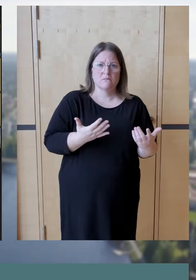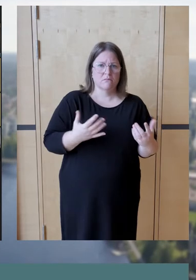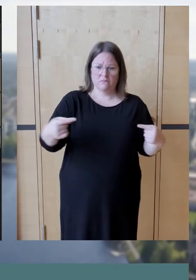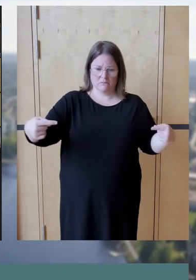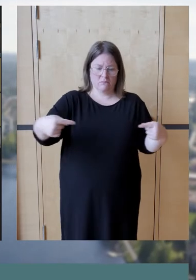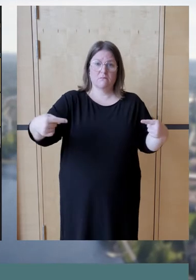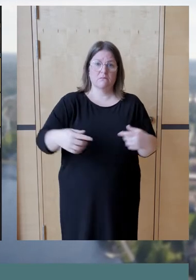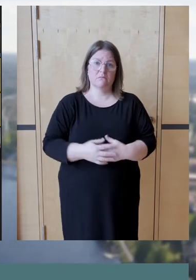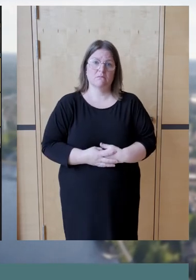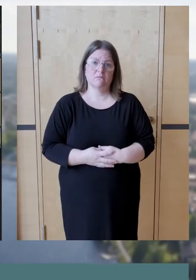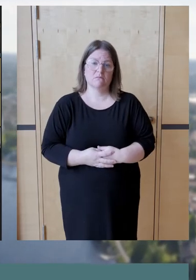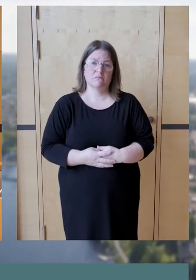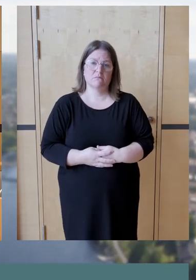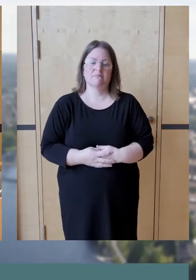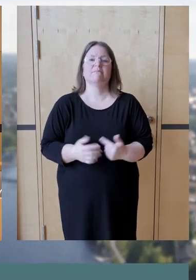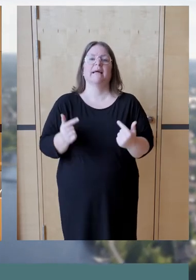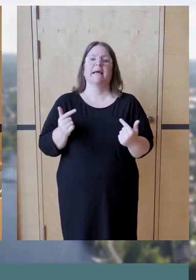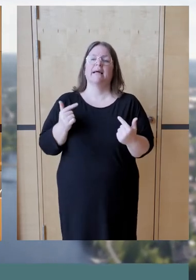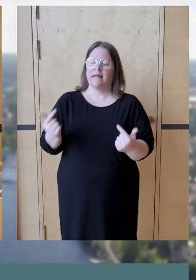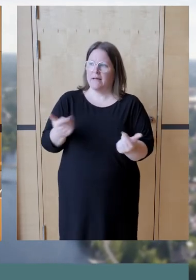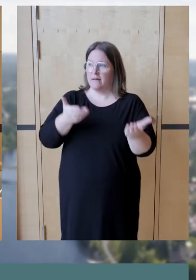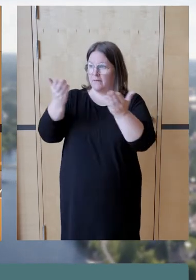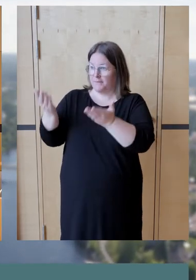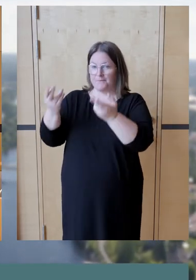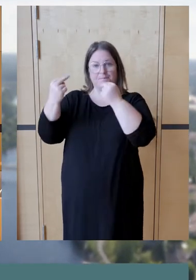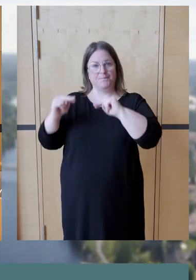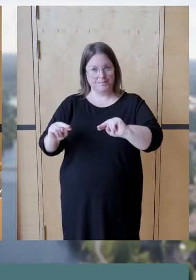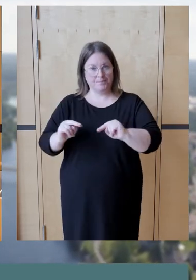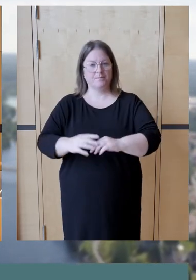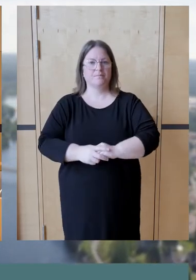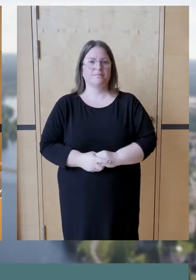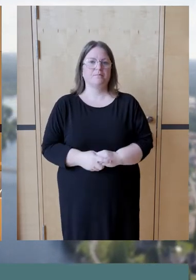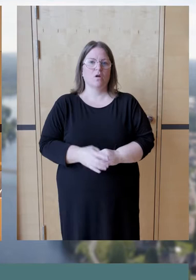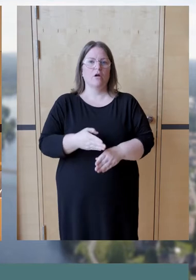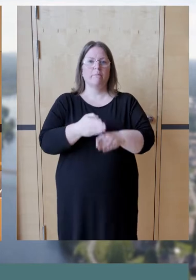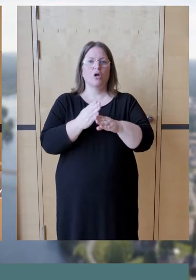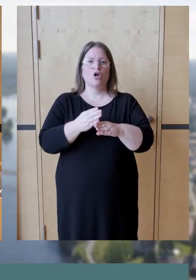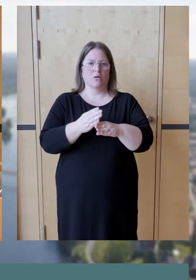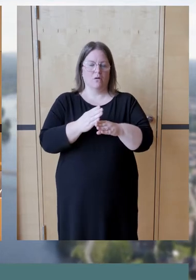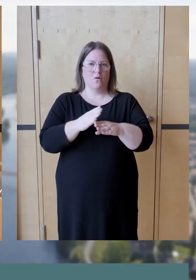Tackar Personalen * kroaterna bygg och miljönämndens ordförande efter Stina Engström